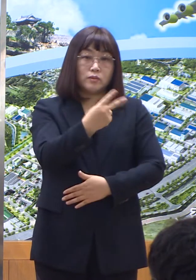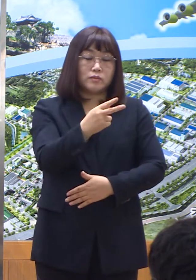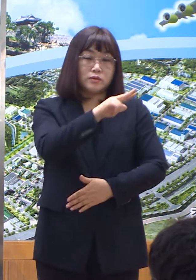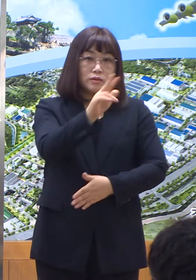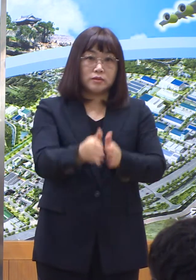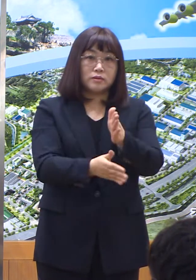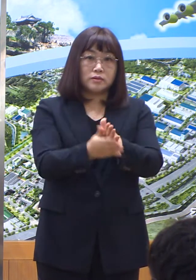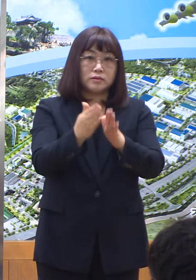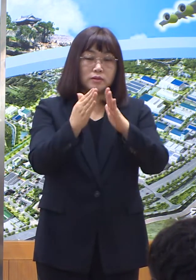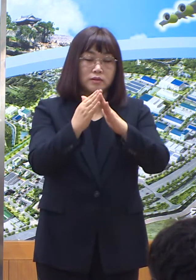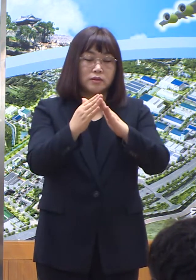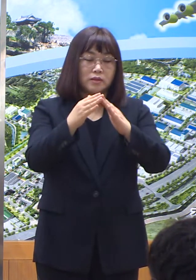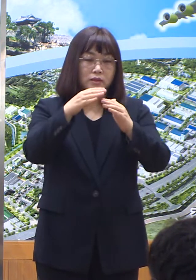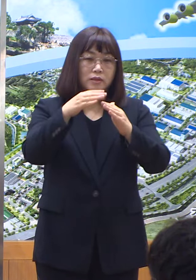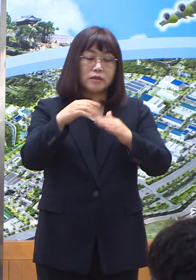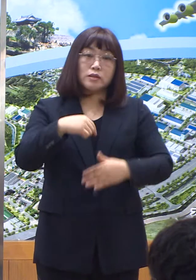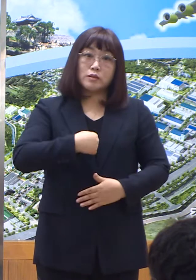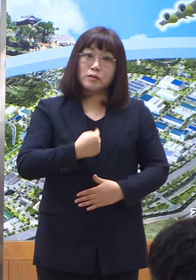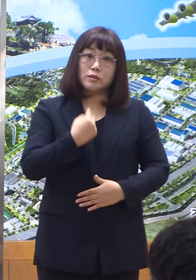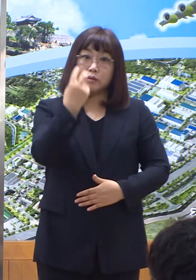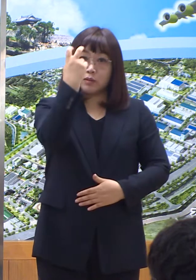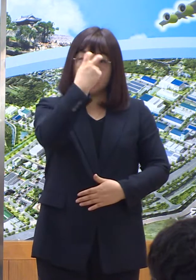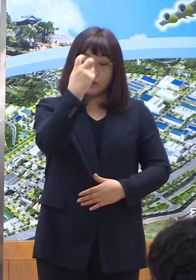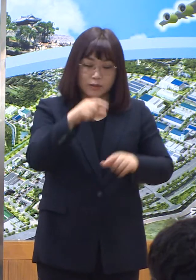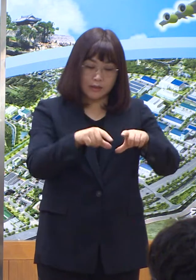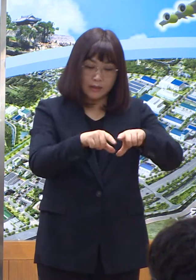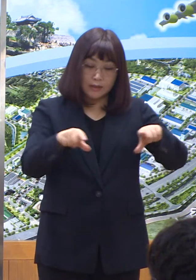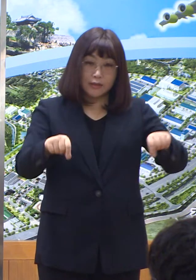자가 논 4 키 체인 철 600여 개를